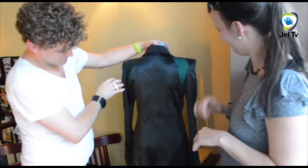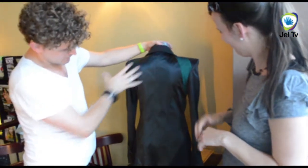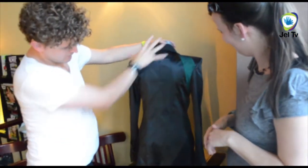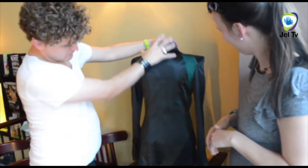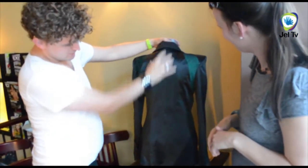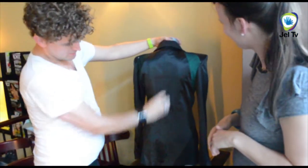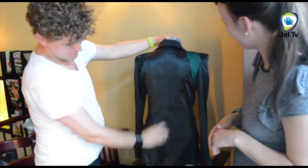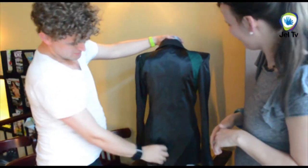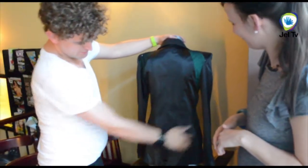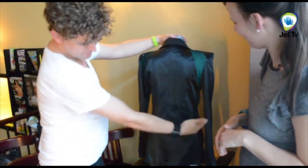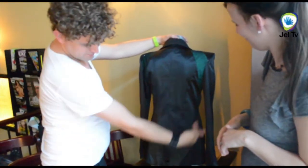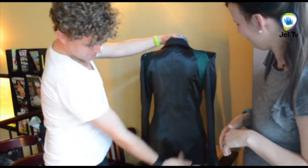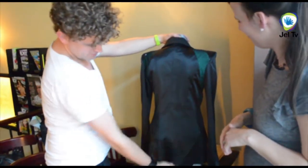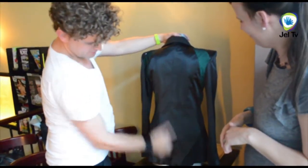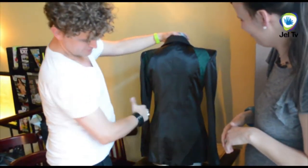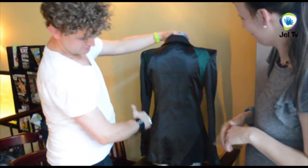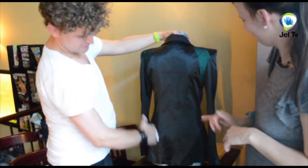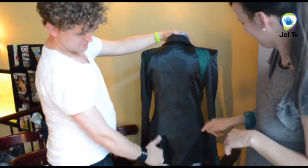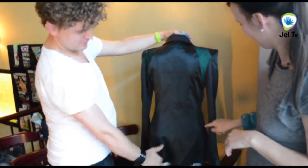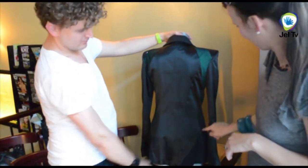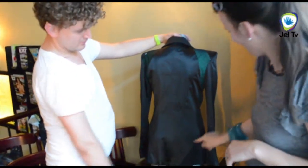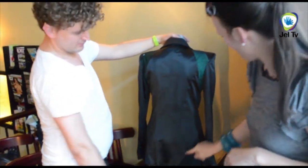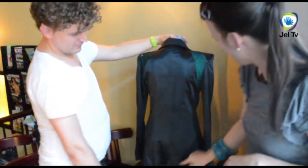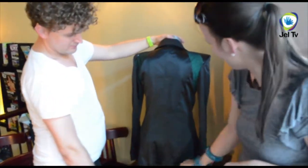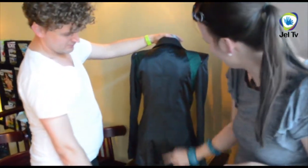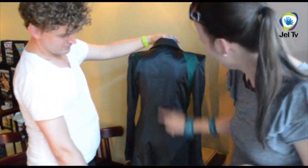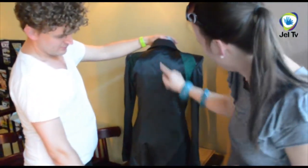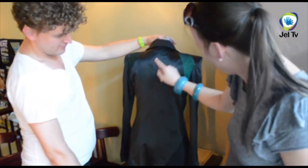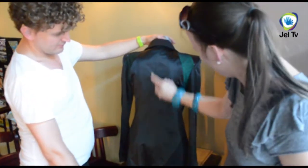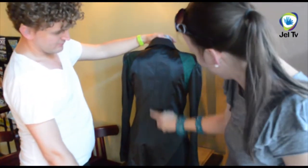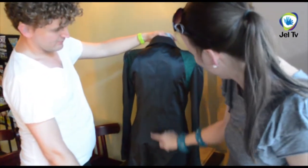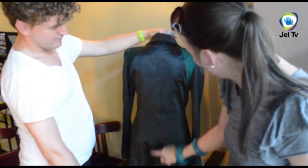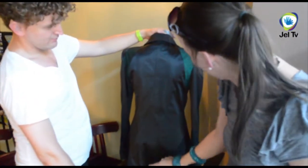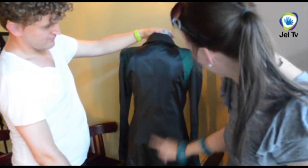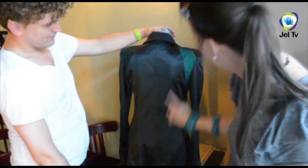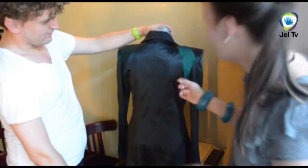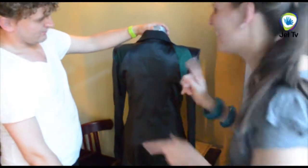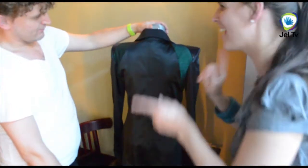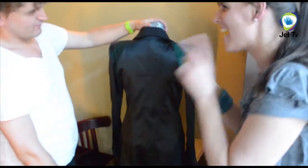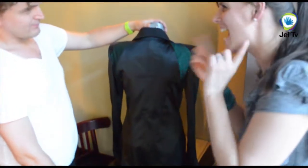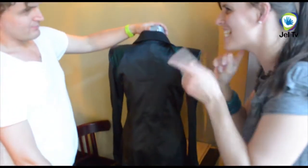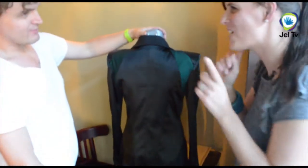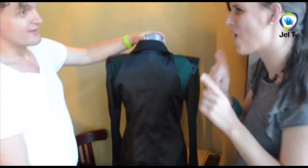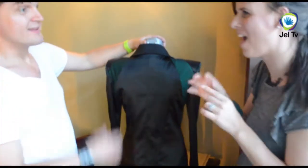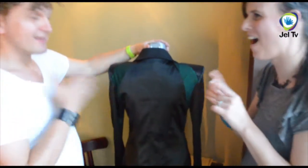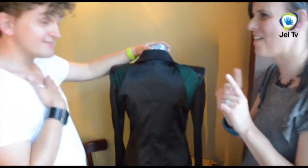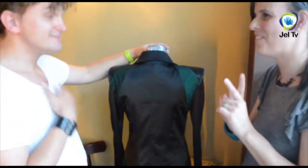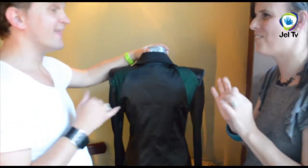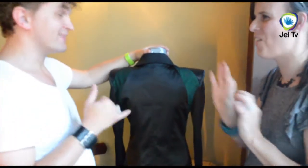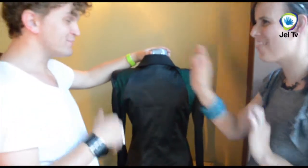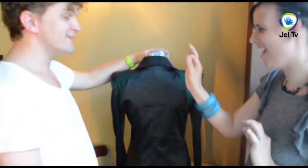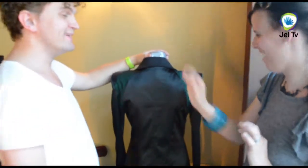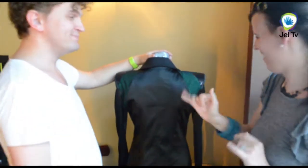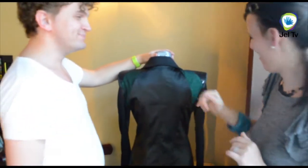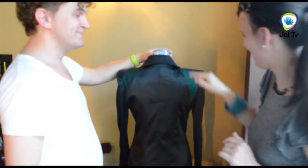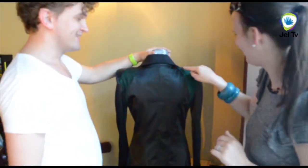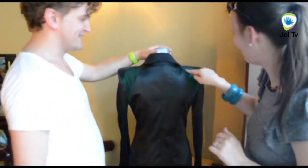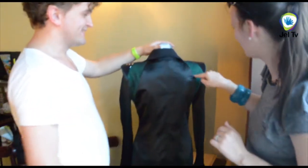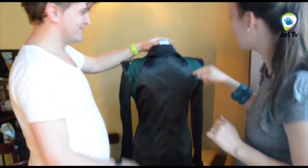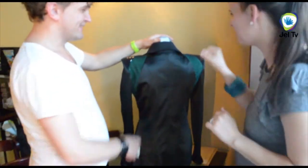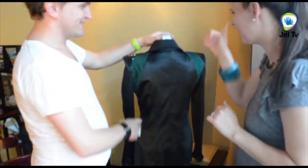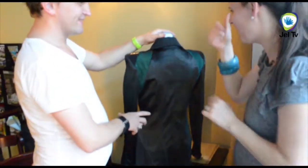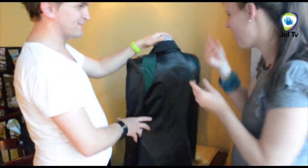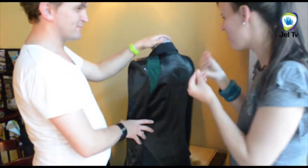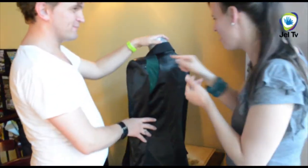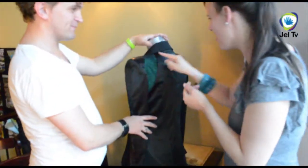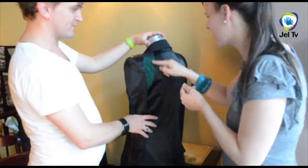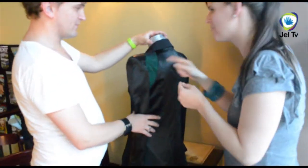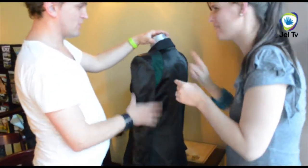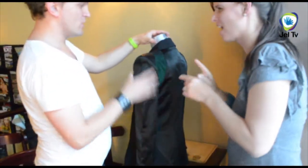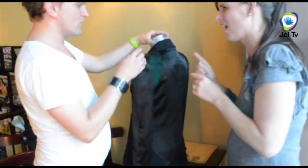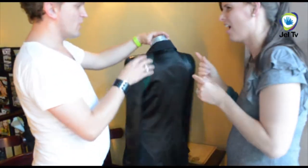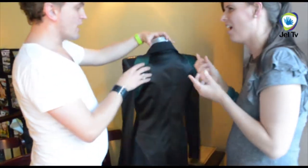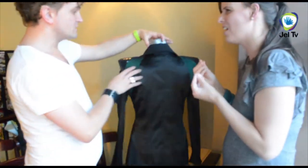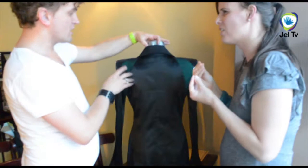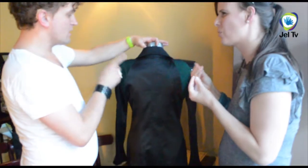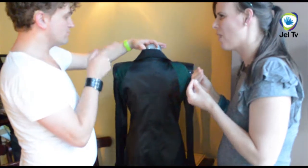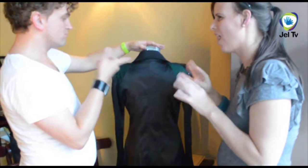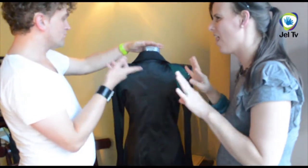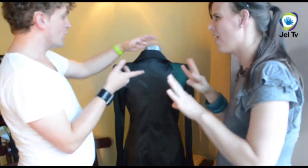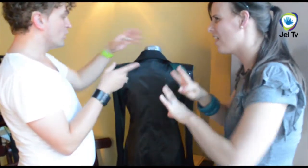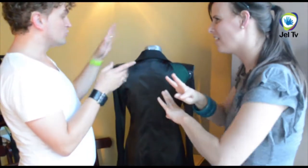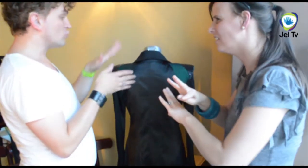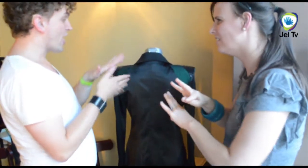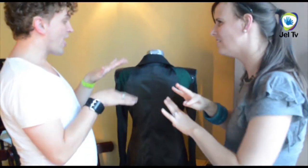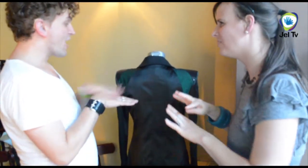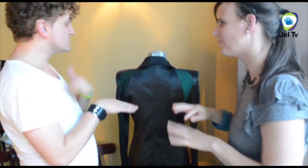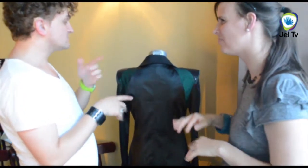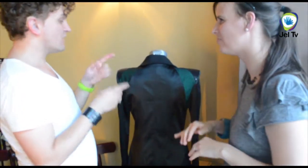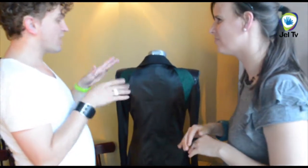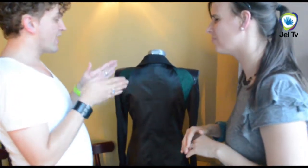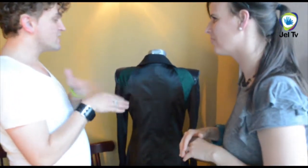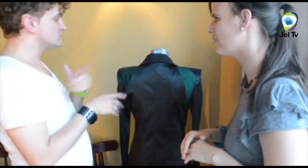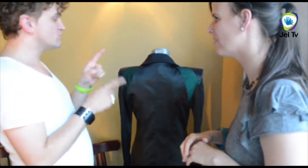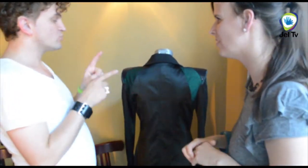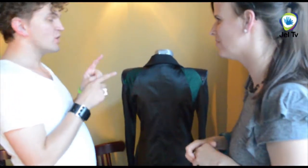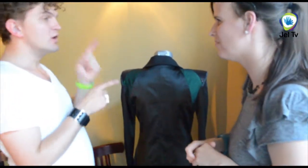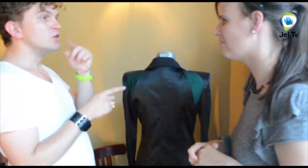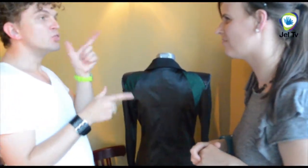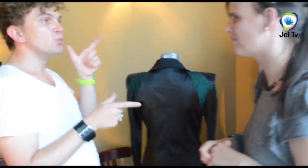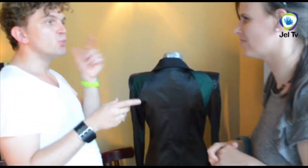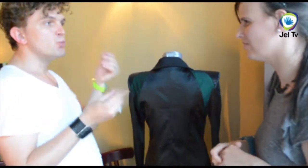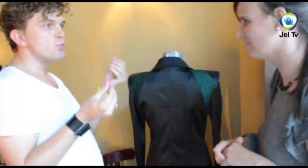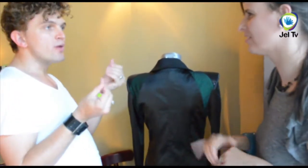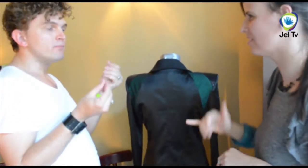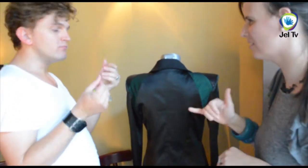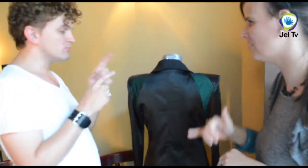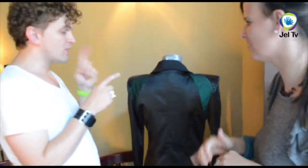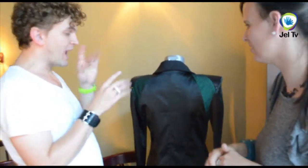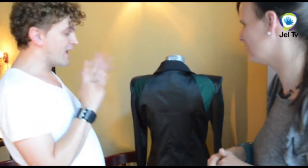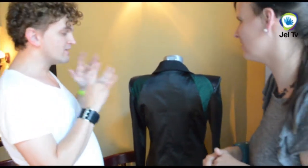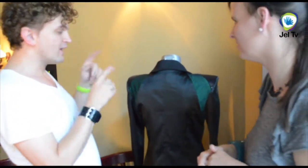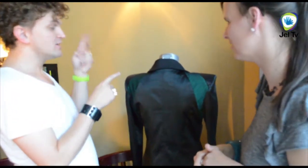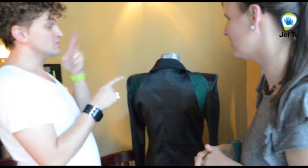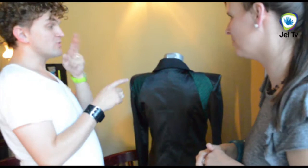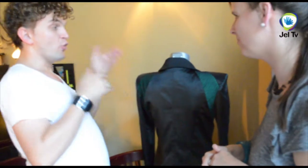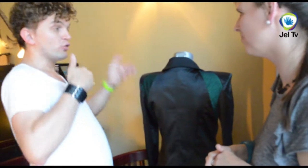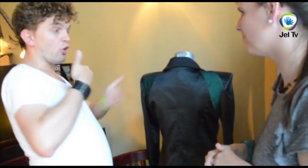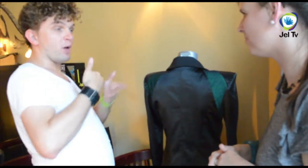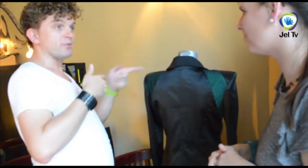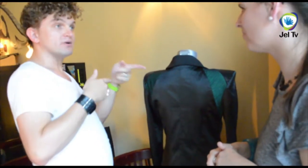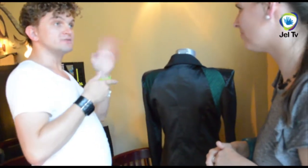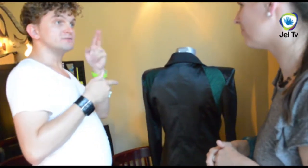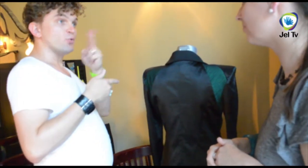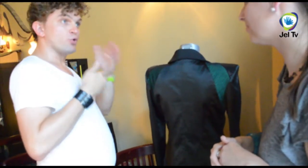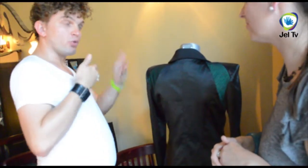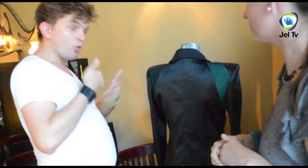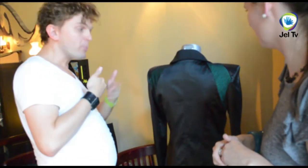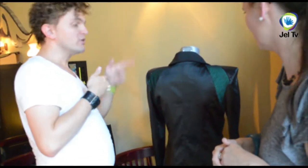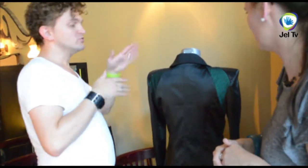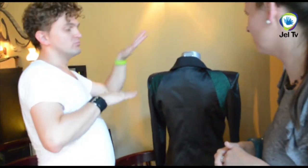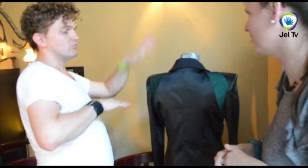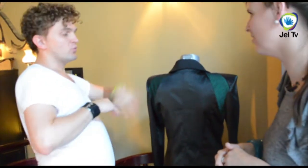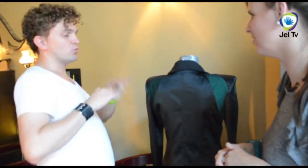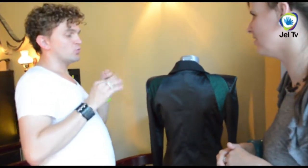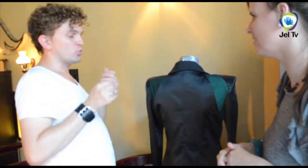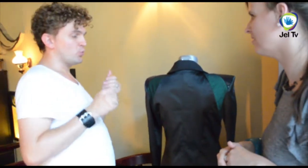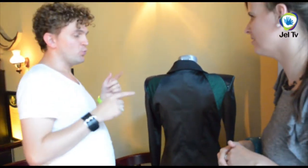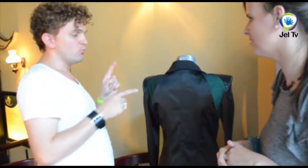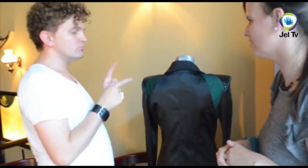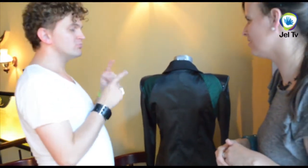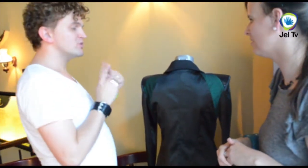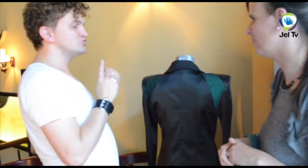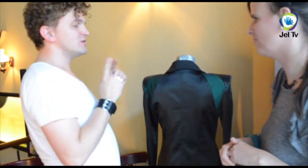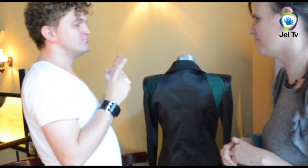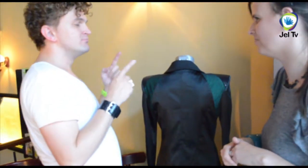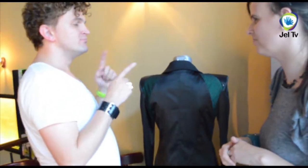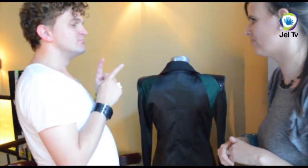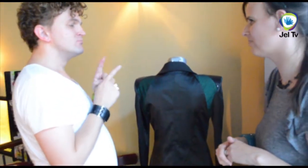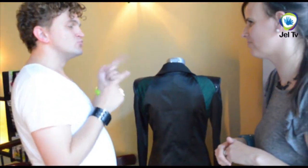Az a... Egyszerű. Tüll anyag. Zöld az alapszín.